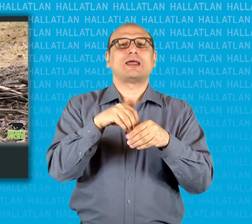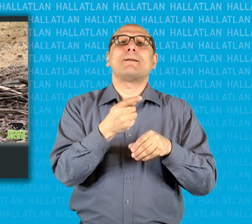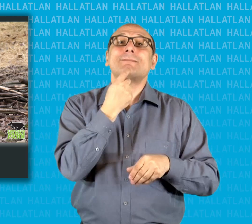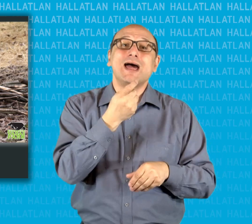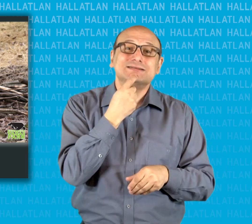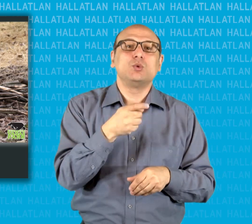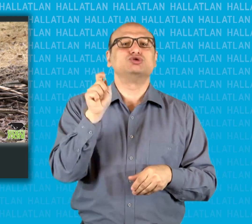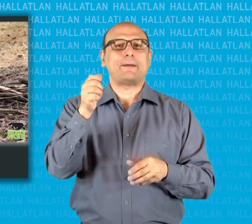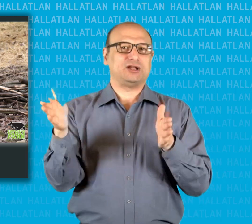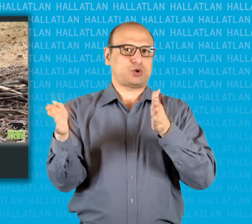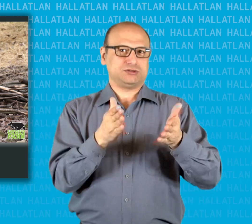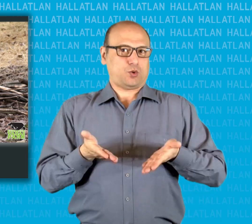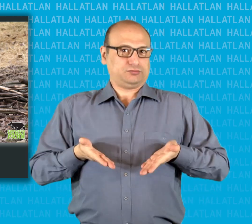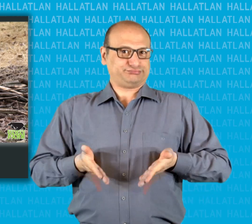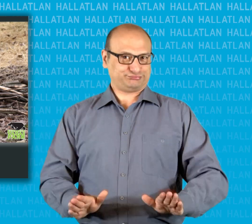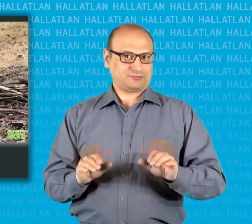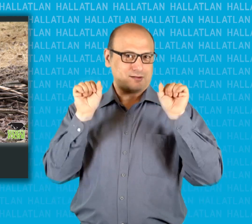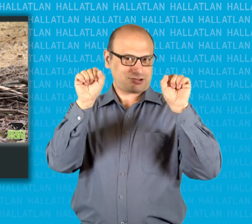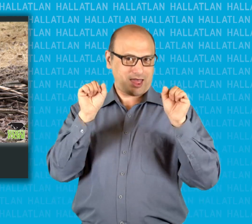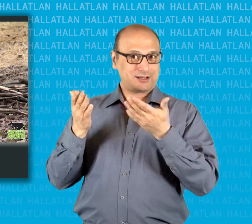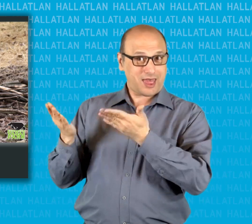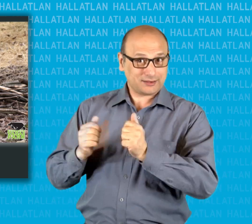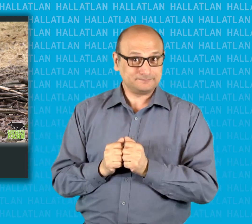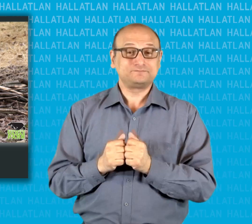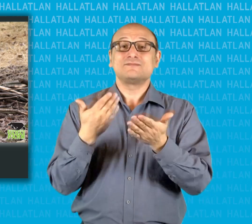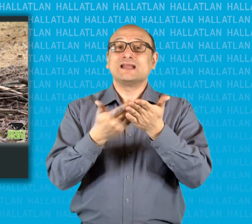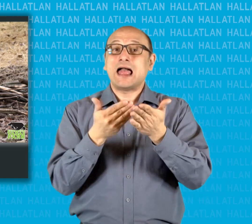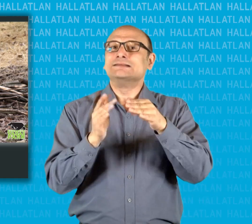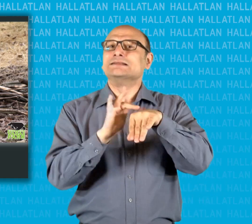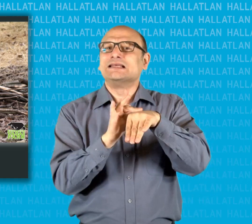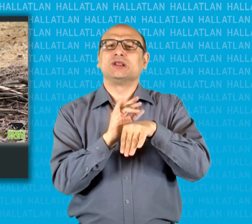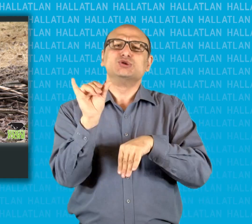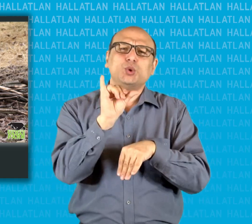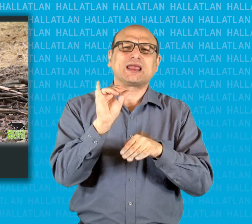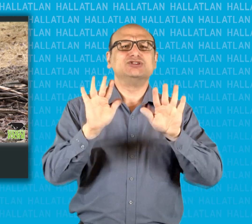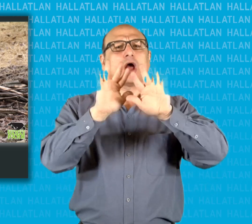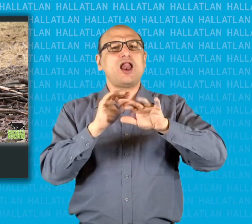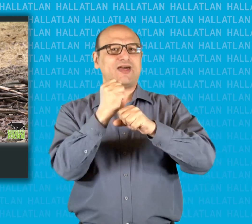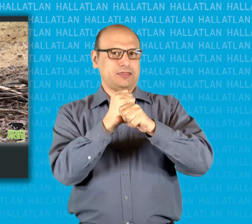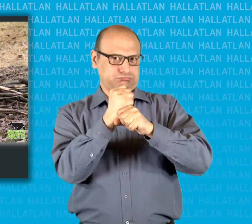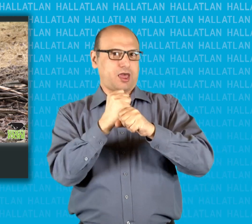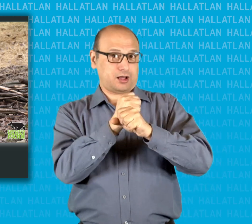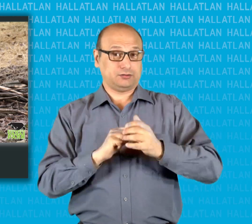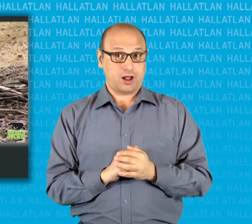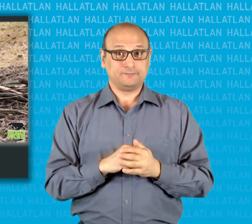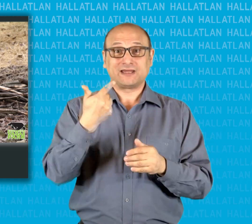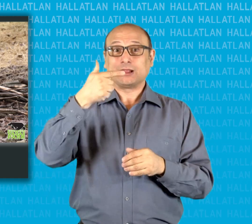március és április között érkeznek meg a szürkés-halványbarna muflonbárányok.